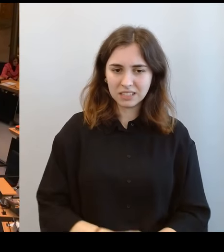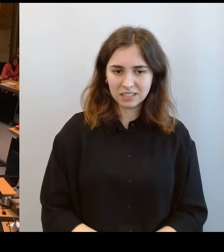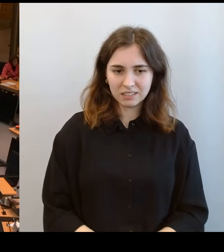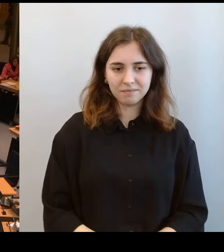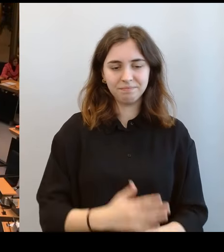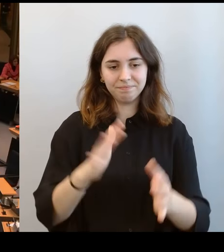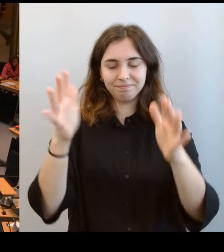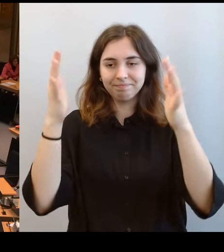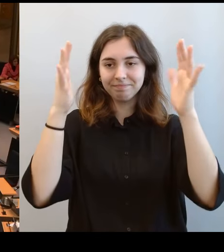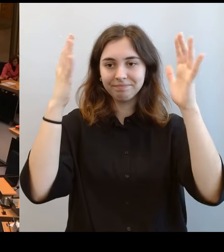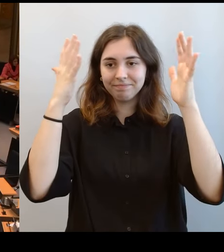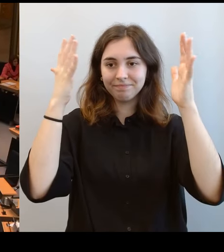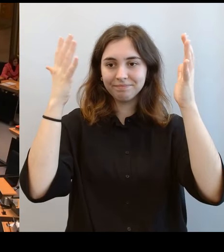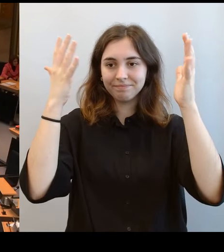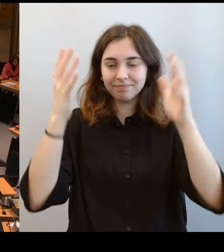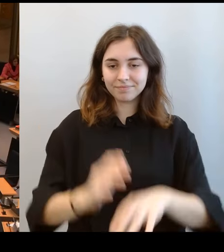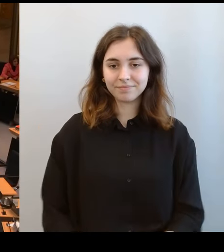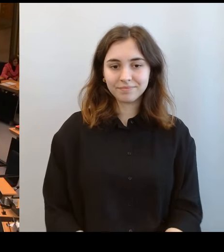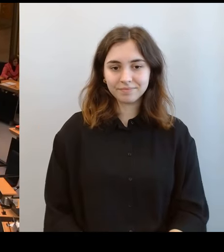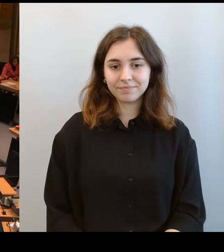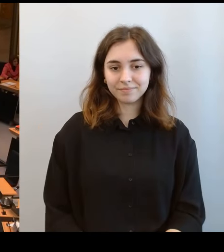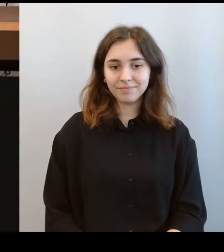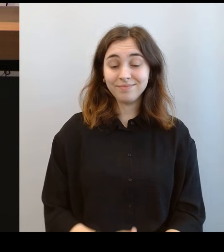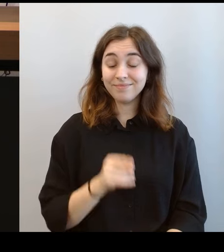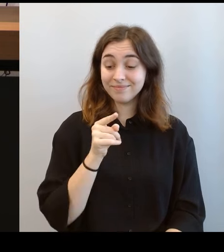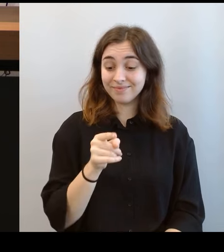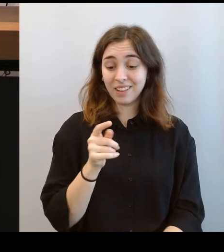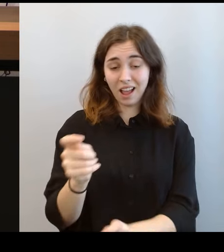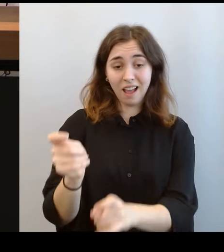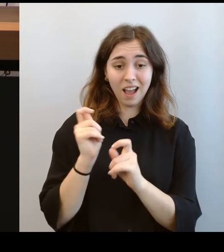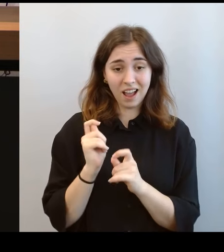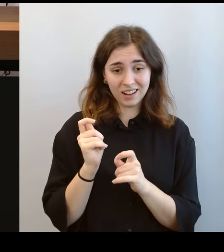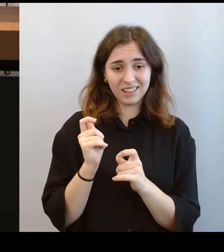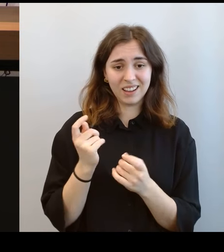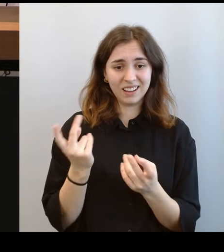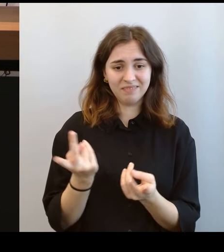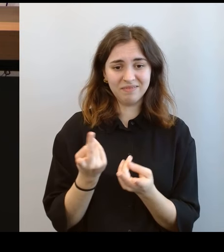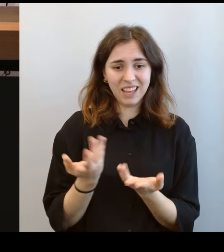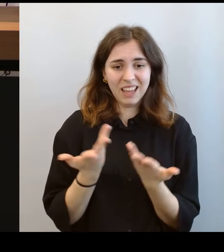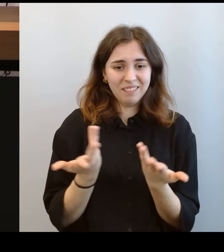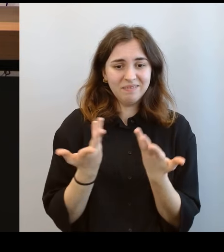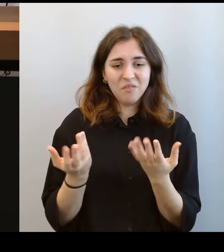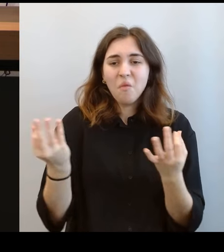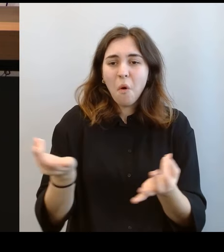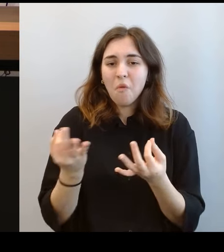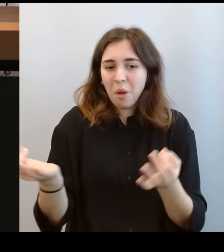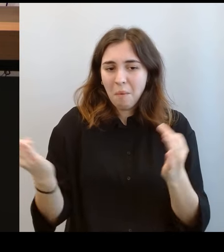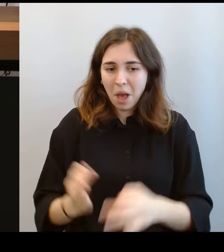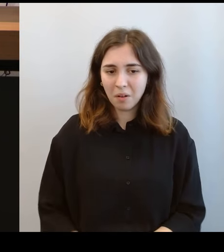Und dieser Antrag ist auch wirklich wohlfeil, liebe Grüne. Wer war eigentlich ab Dezember 2021 zuständig